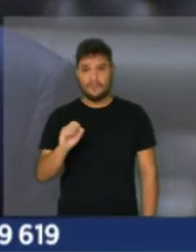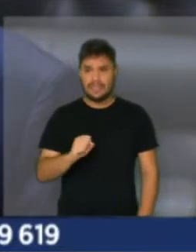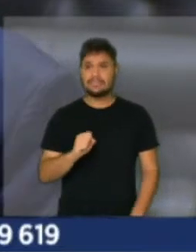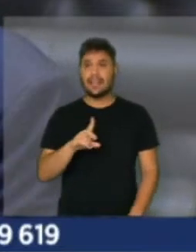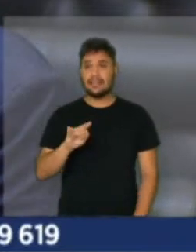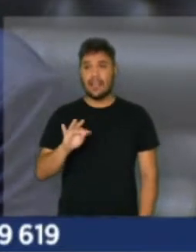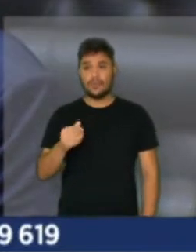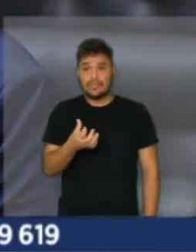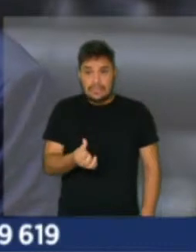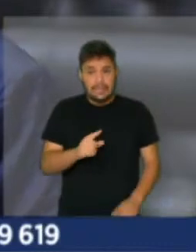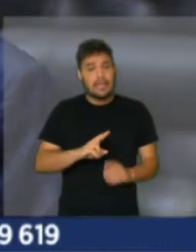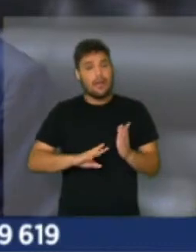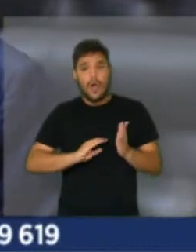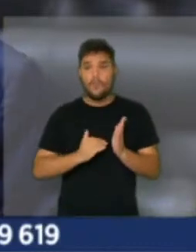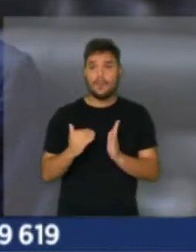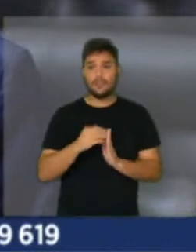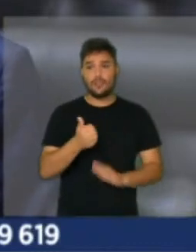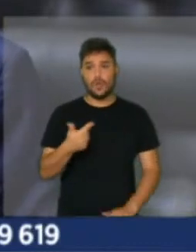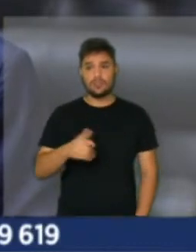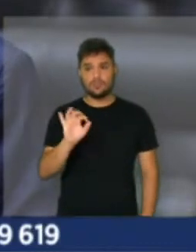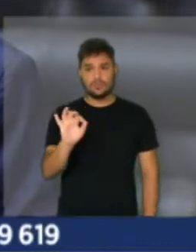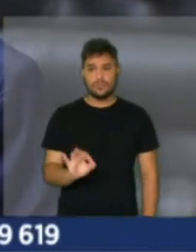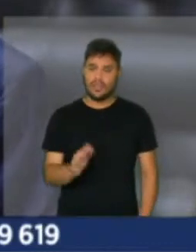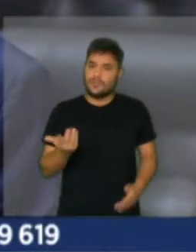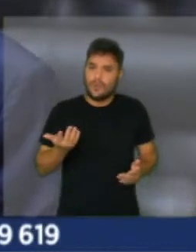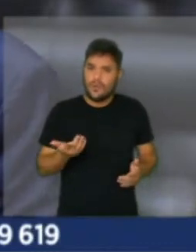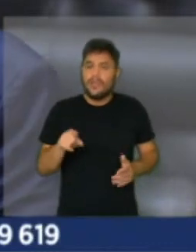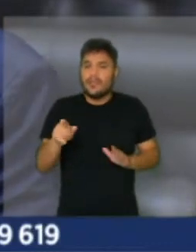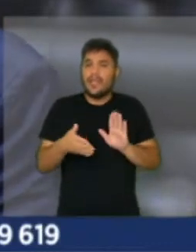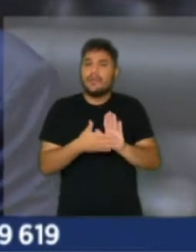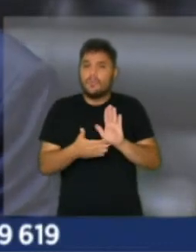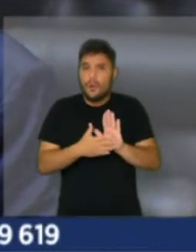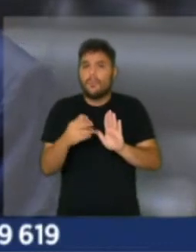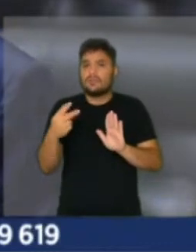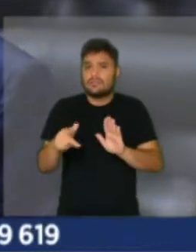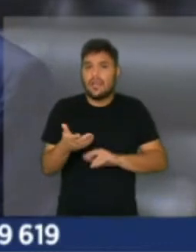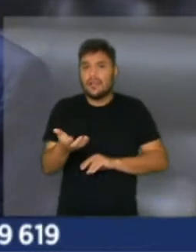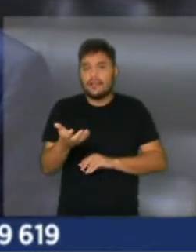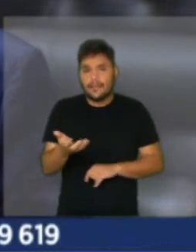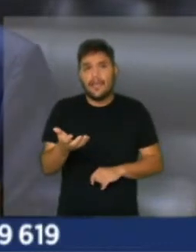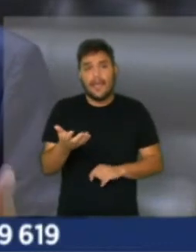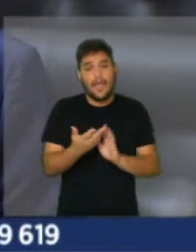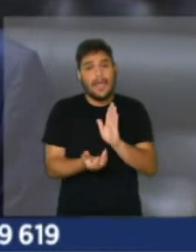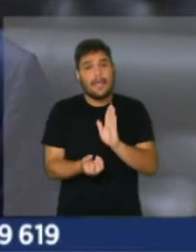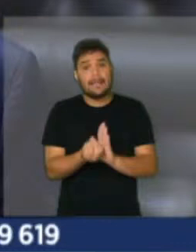QUE PROPÕE É ... AINDA CRIAR UMA NOVA IMPOSTO A CPMF SEM EXTINGUIR NENHUM OUTRO IMPOSTO... [SOA A CAMPAINHA]. SERIA A PRIMEIRA